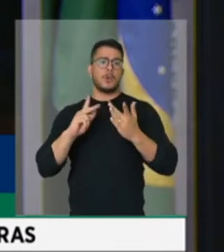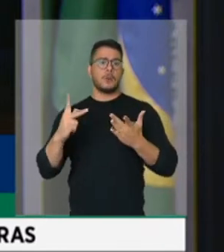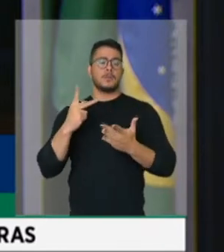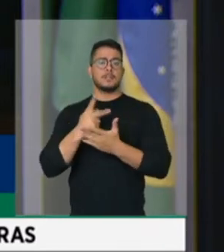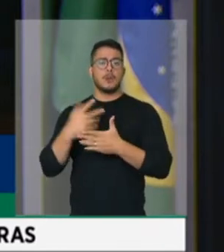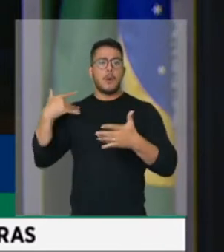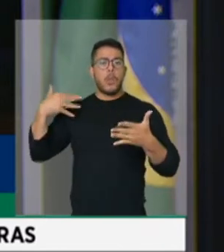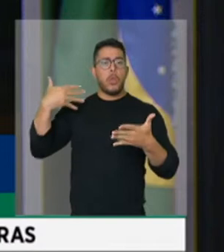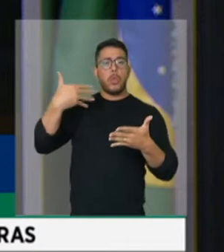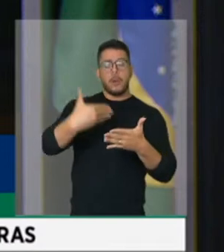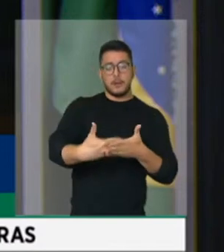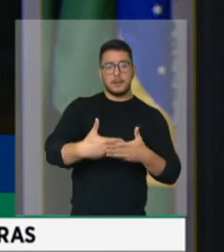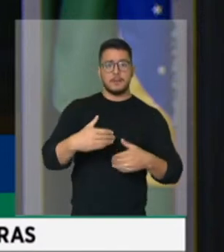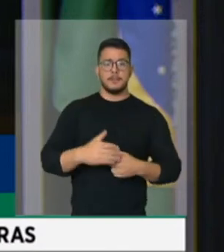SERÃO O MECANISMO PARA QUE A EMPRESA RETOME A SUA